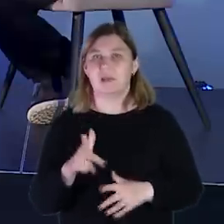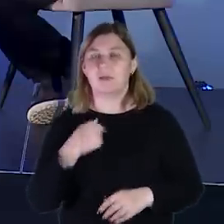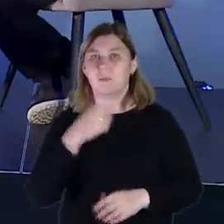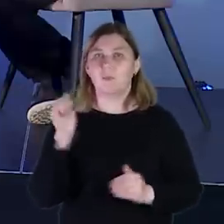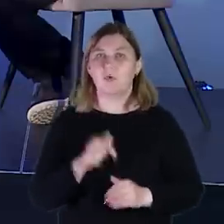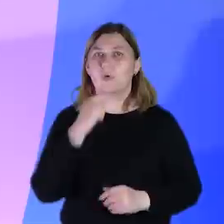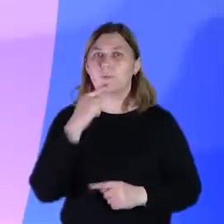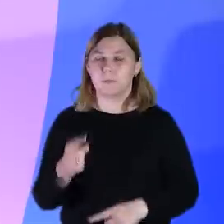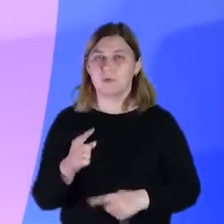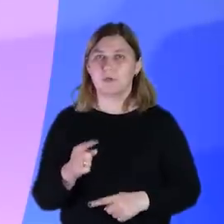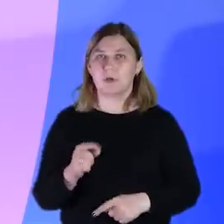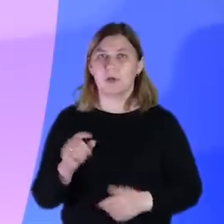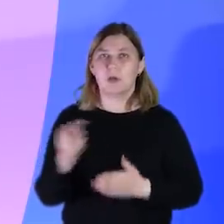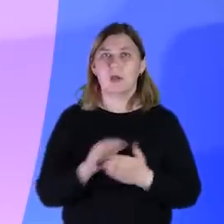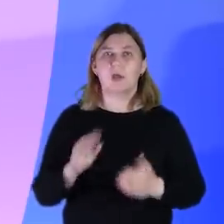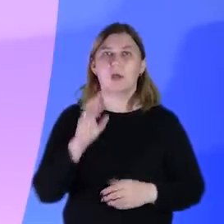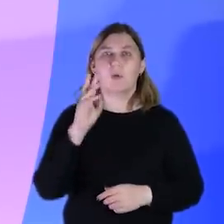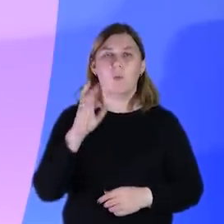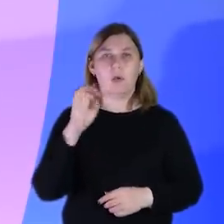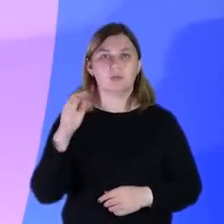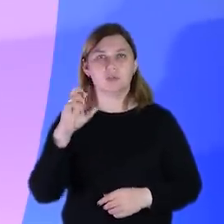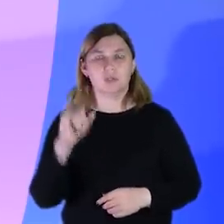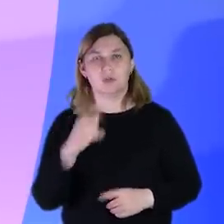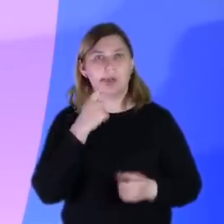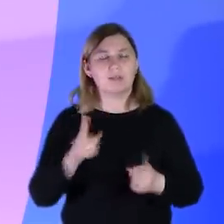podpowiedzieć, że jest taka powieść łotrzykowska, która jest niezauważona w zasadzie przez